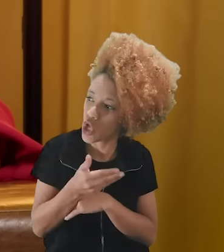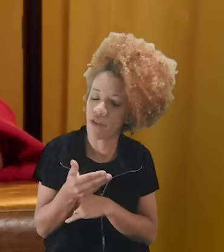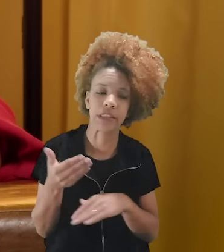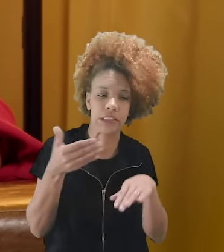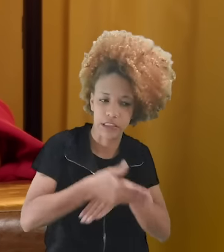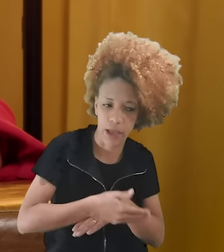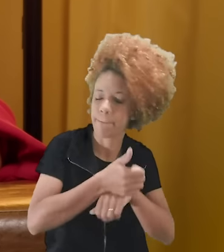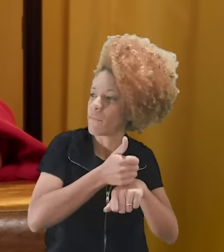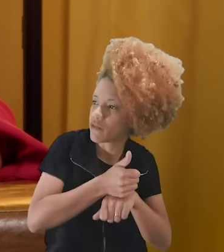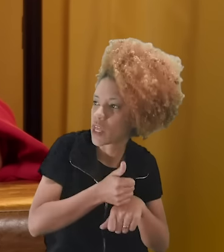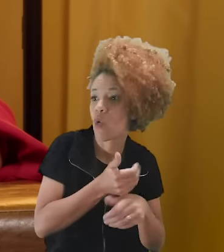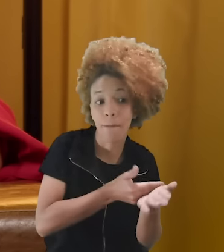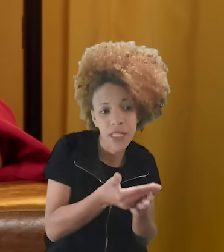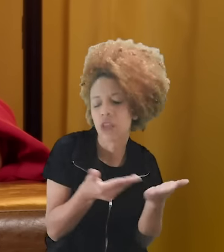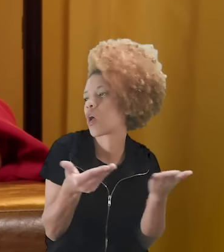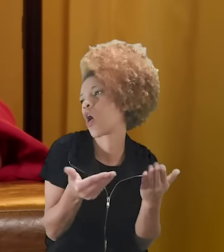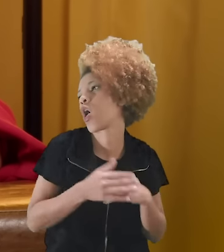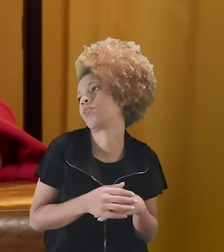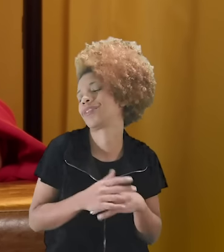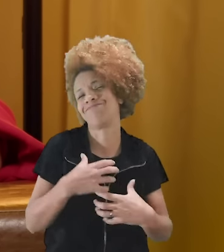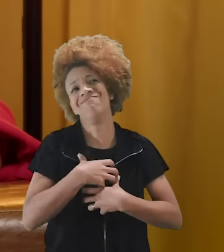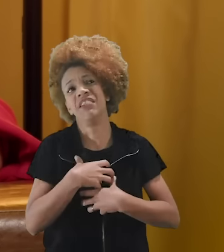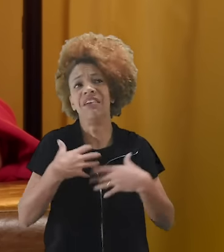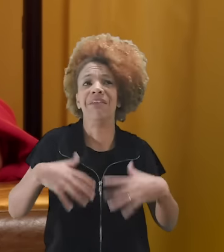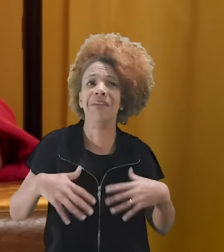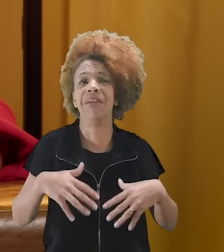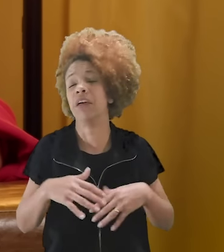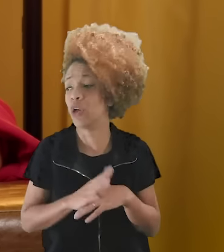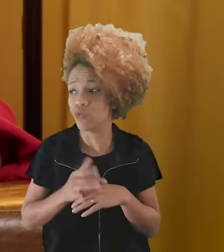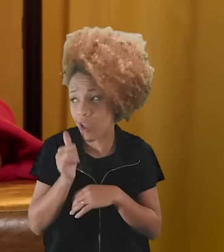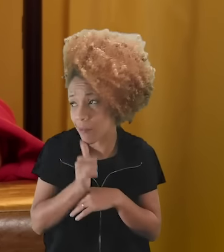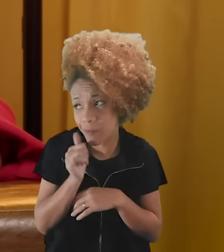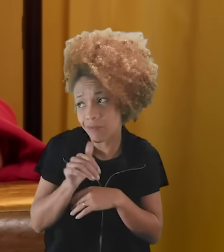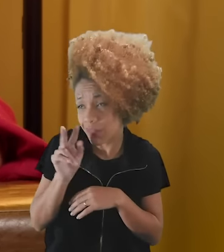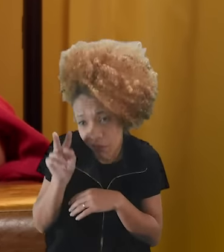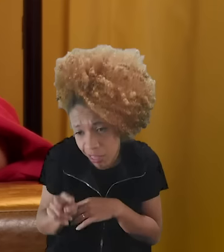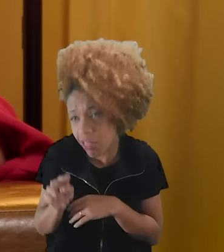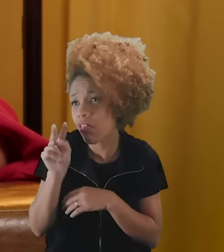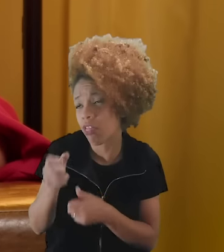que estão entrando na na profissão que deixam né afetar e já vi muitas mulheres muitas muitas